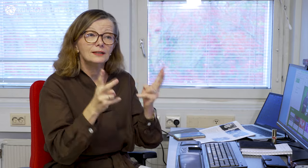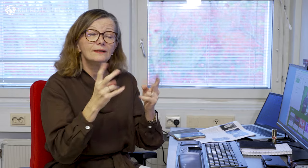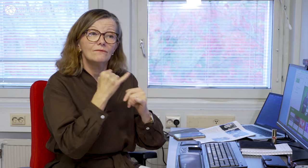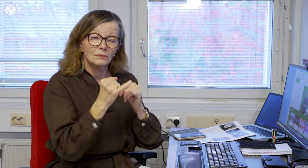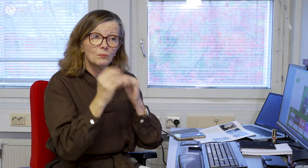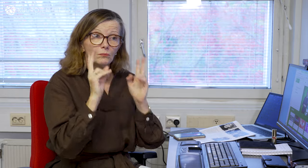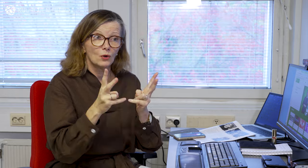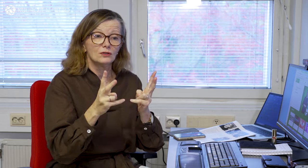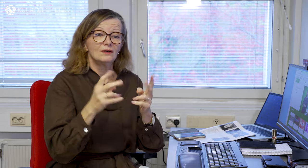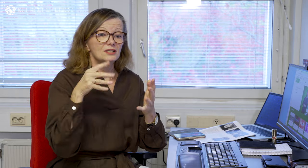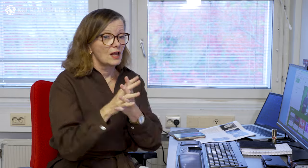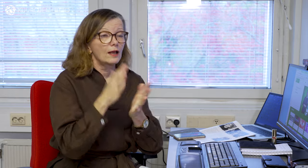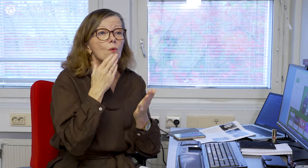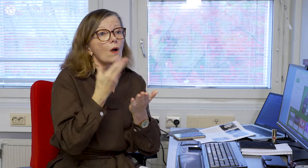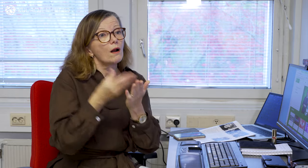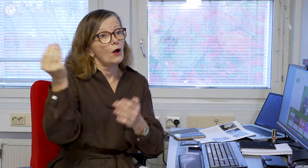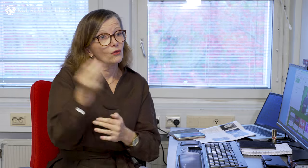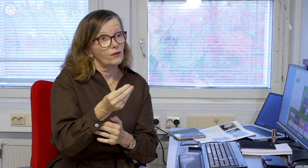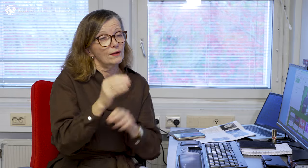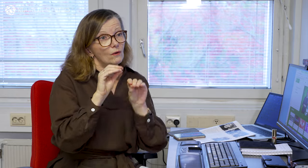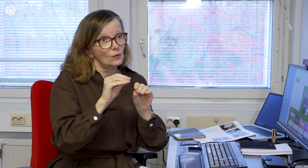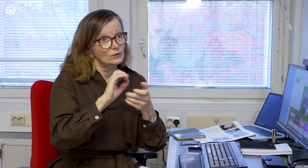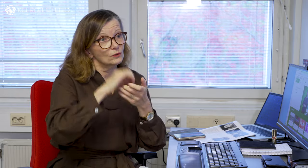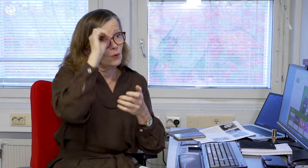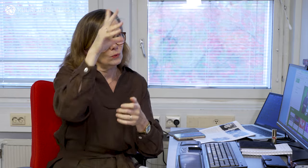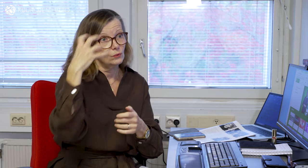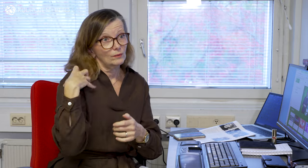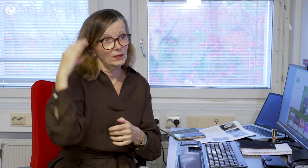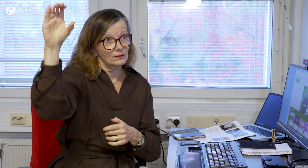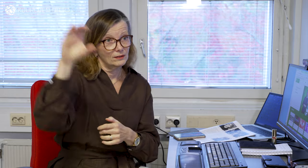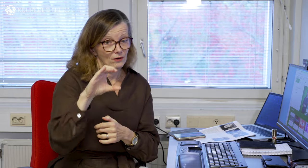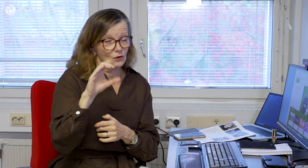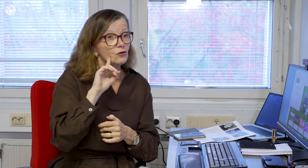Rahoittajamme on Opetus- ja kulttuuriministeriö.